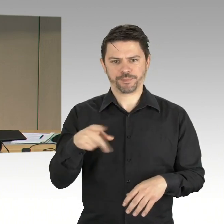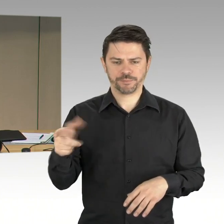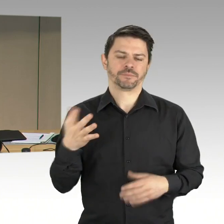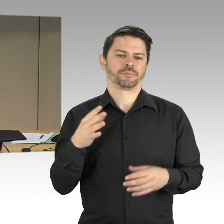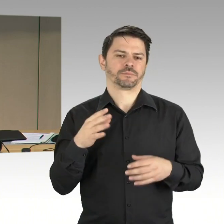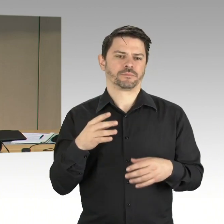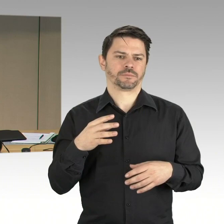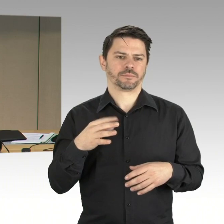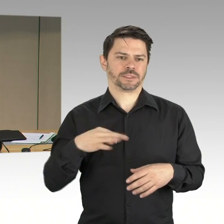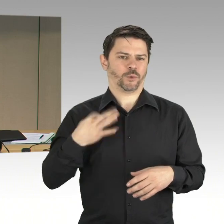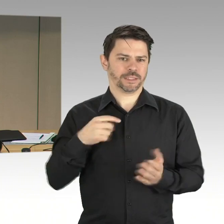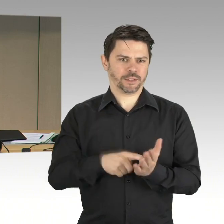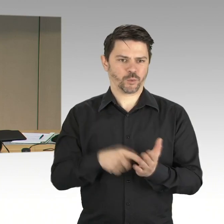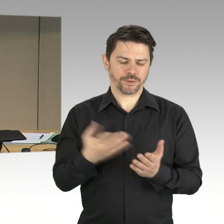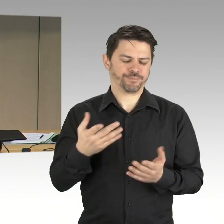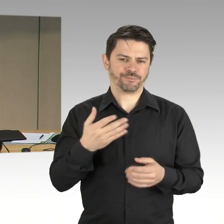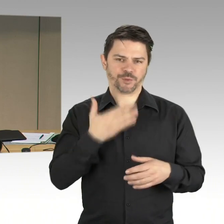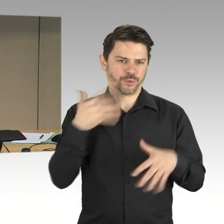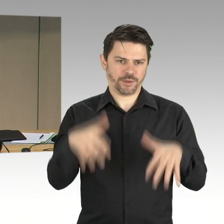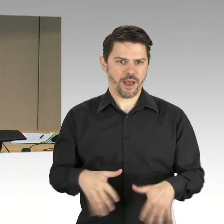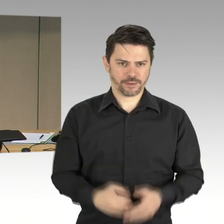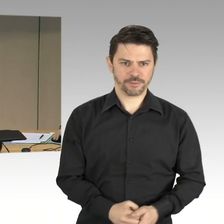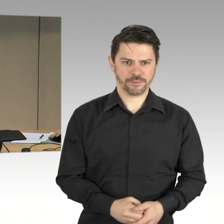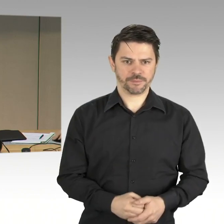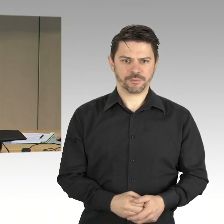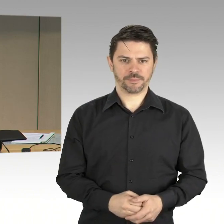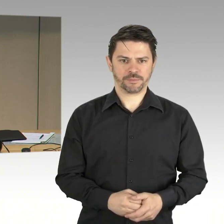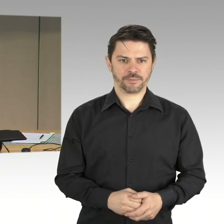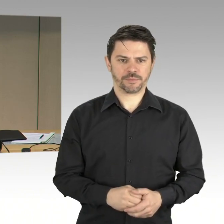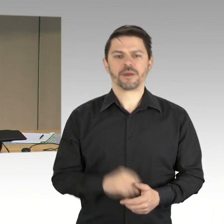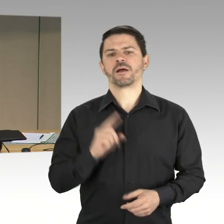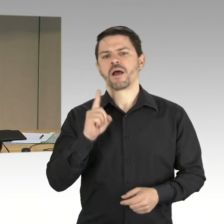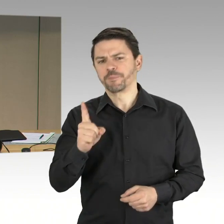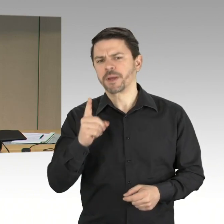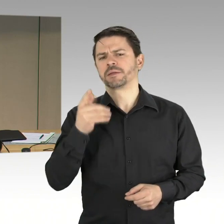Ich rufe auf den Tagesordnungspunkt 1,